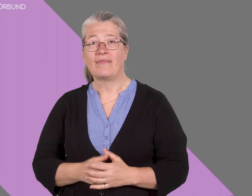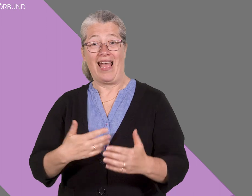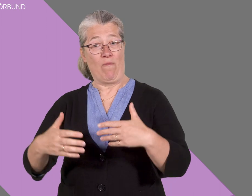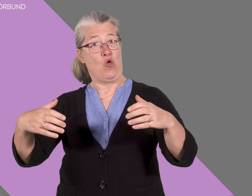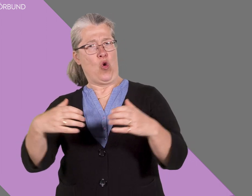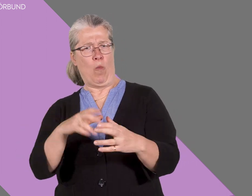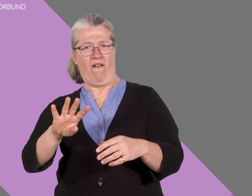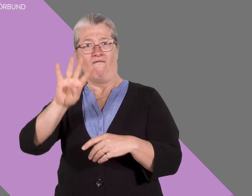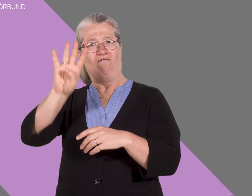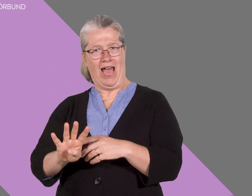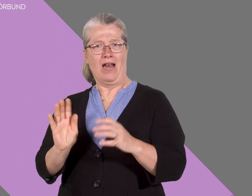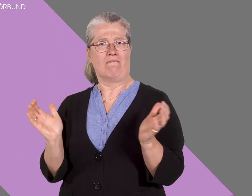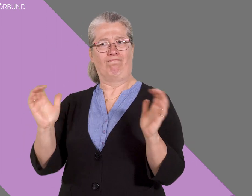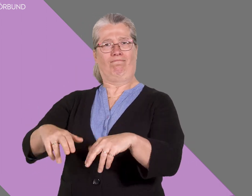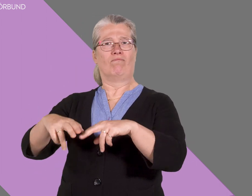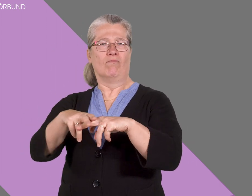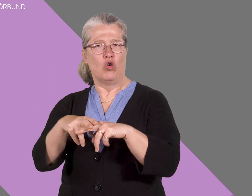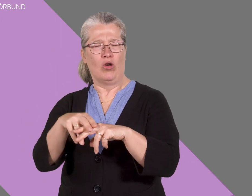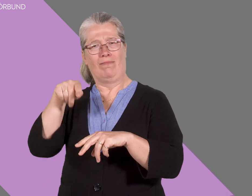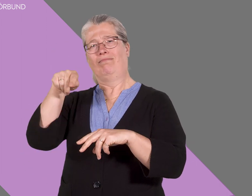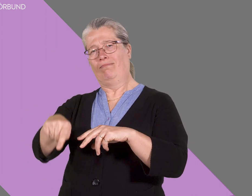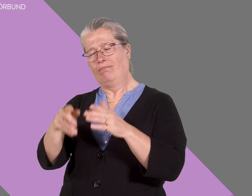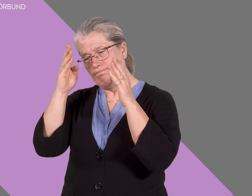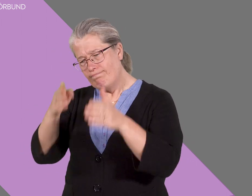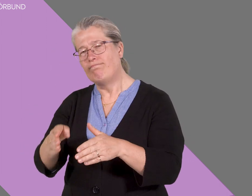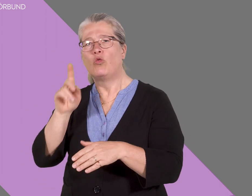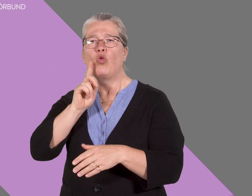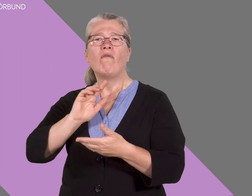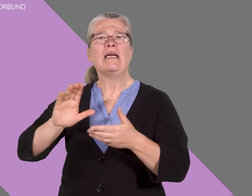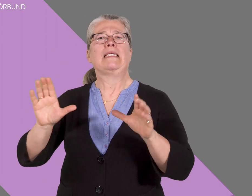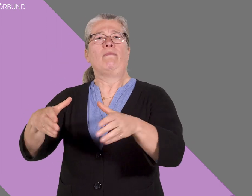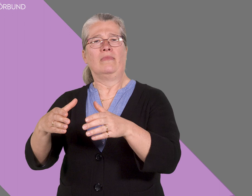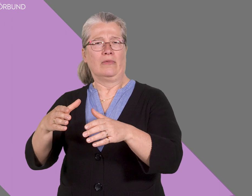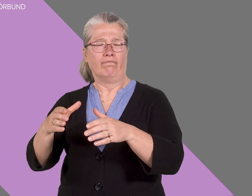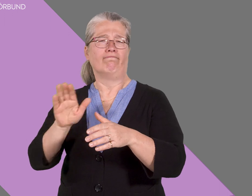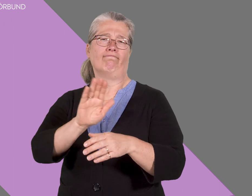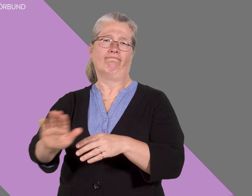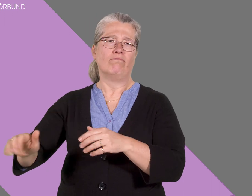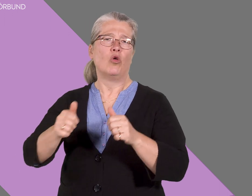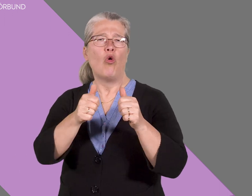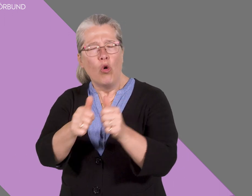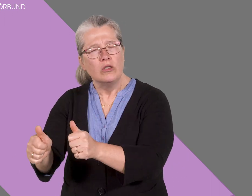Vid sitt fjärde möte fokuserade arbetsgruppen på gemenskapens önskan -